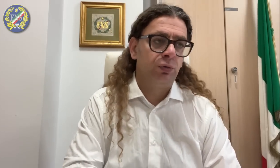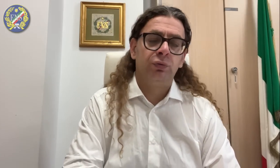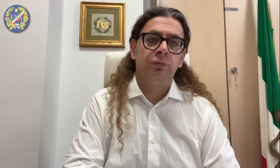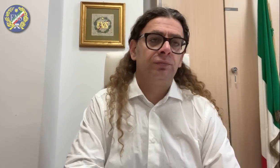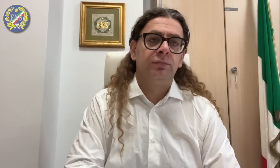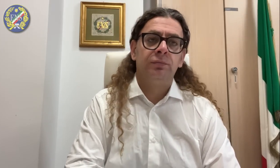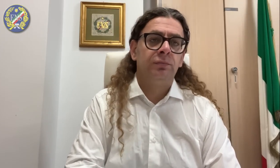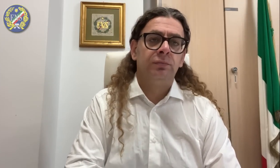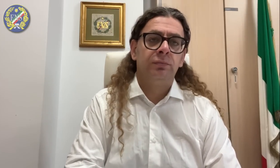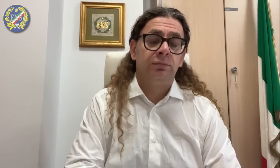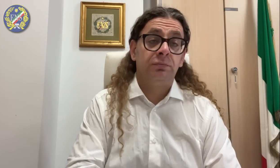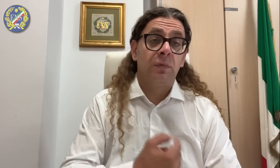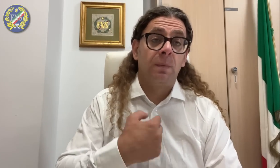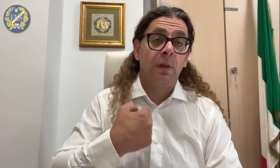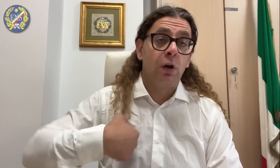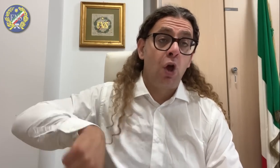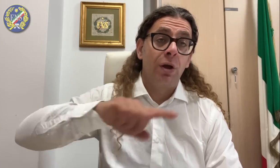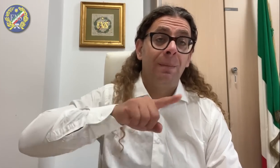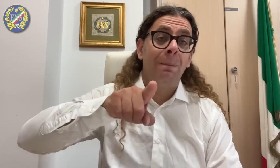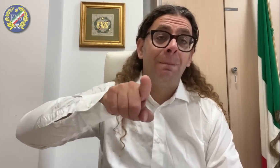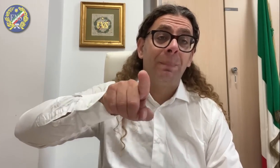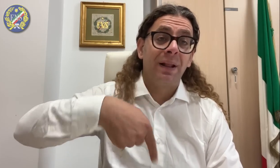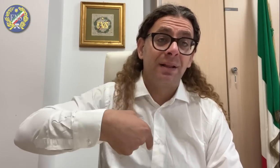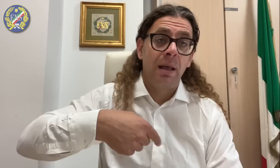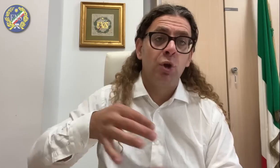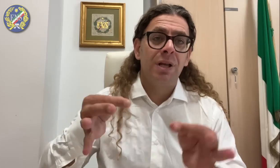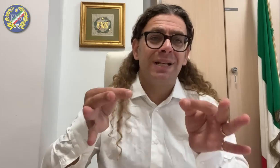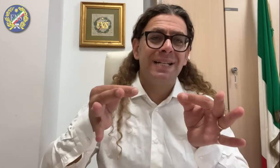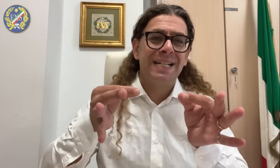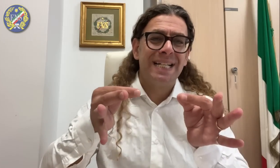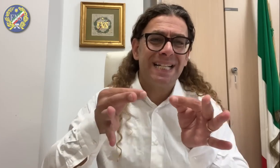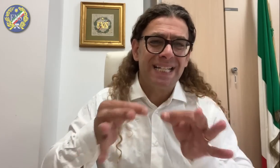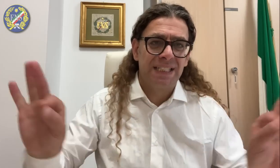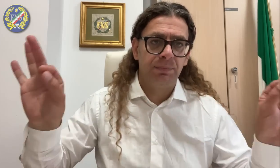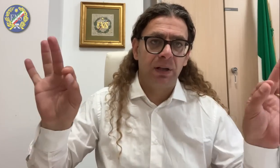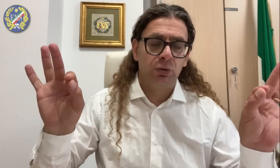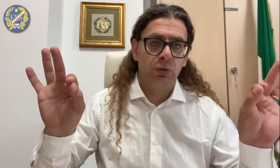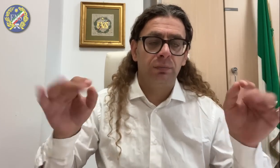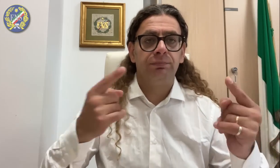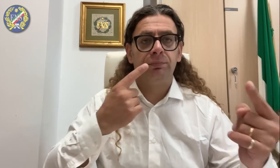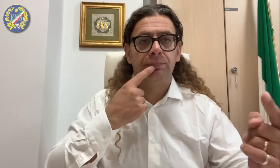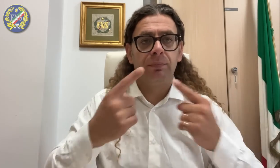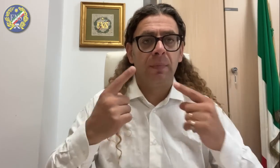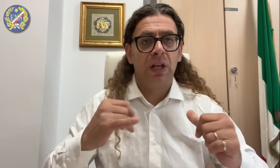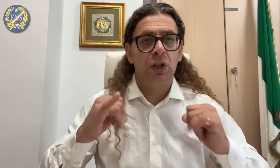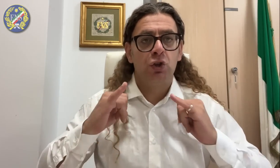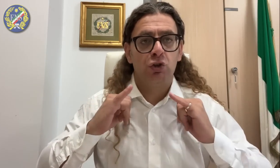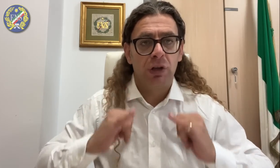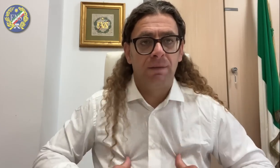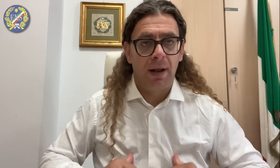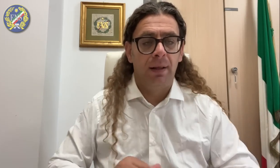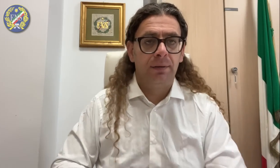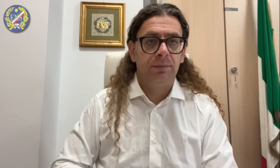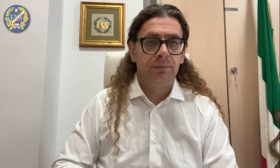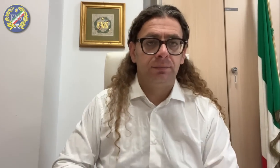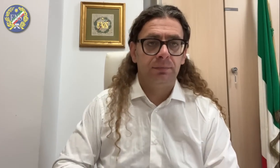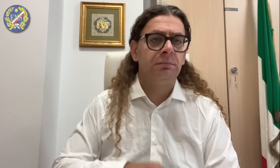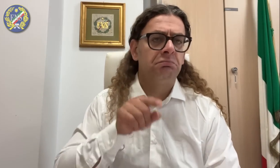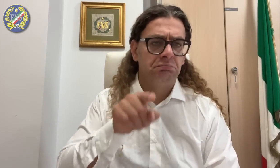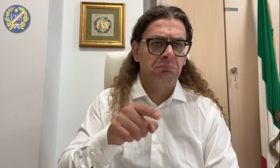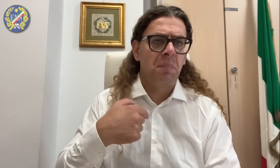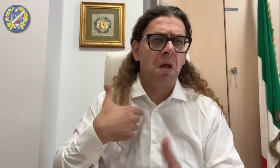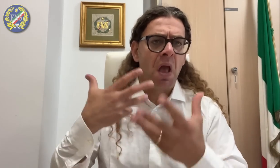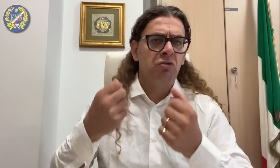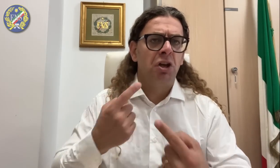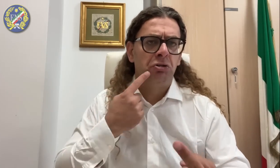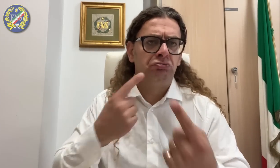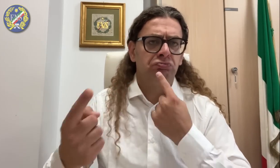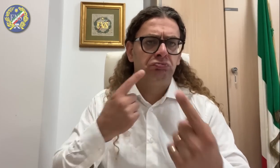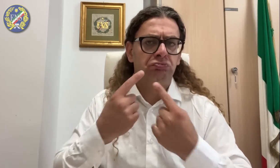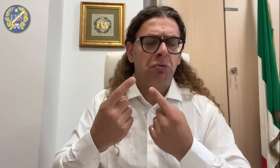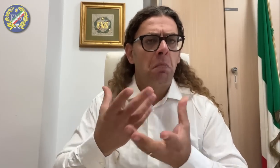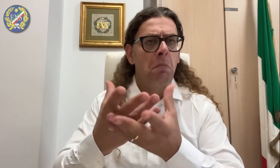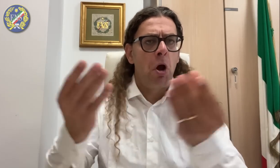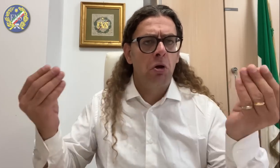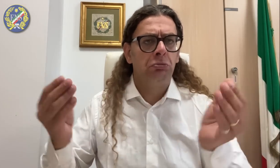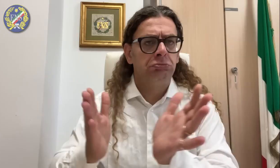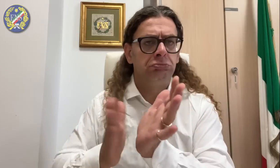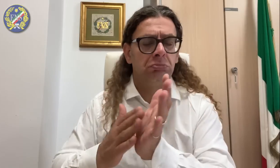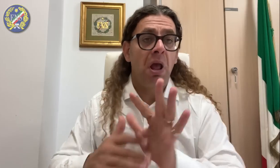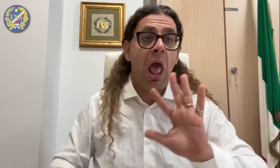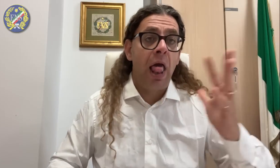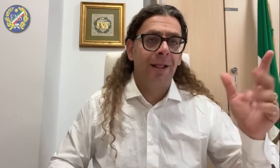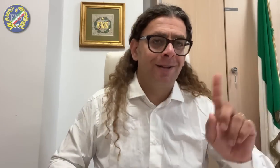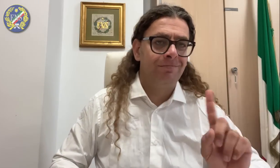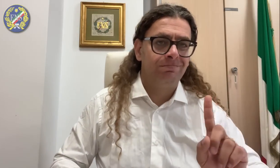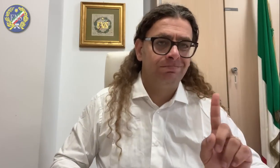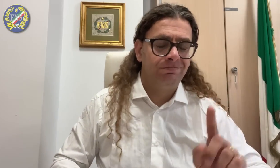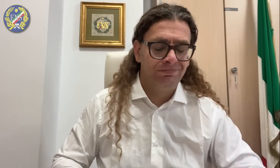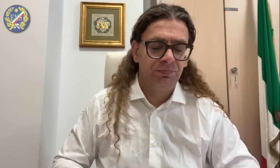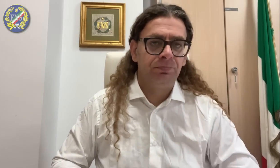Il Consiglio Direttivo pretende rispetto, un confronto civile, molti apprezzano il nostro operato, altri no.